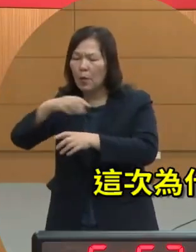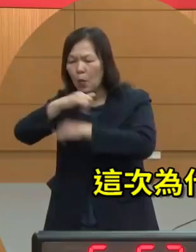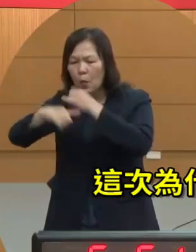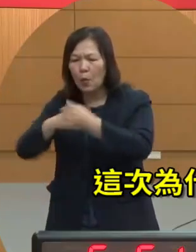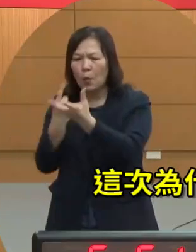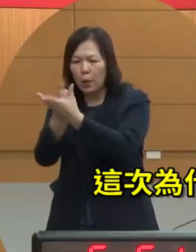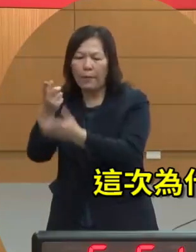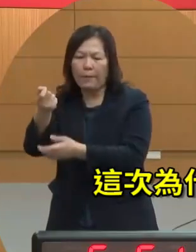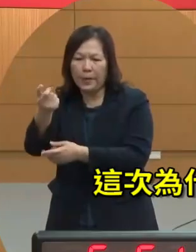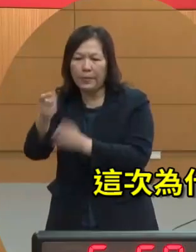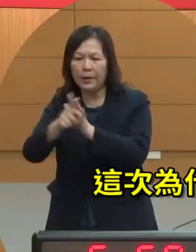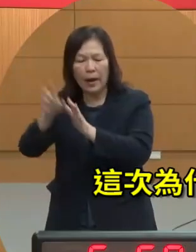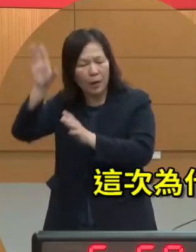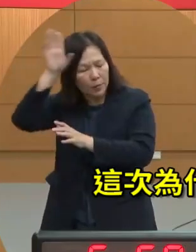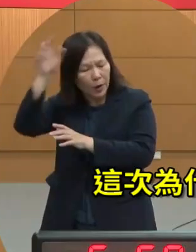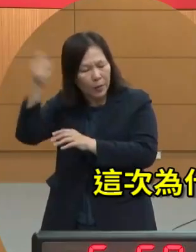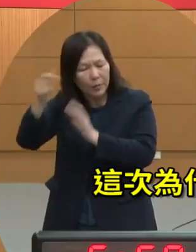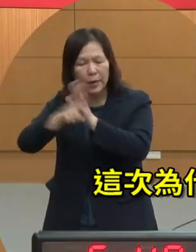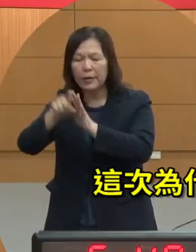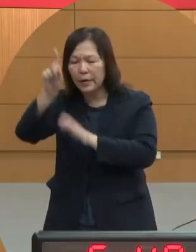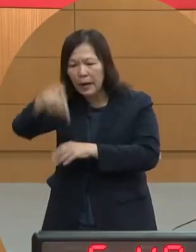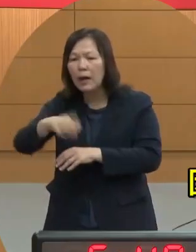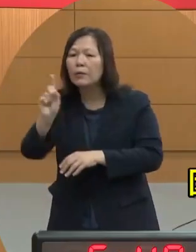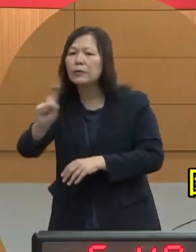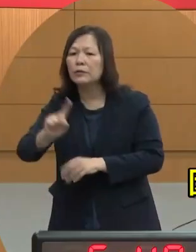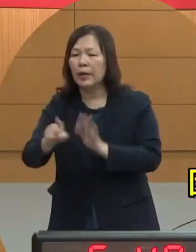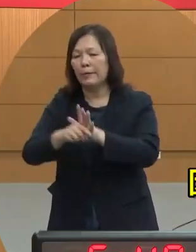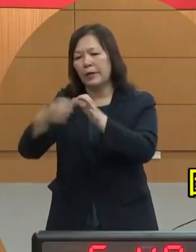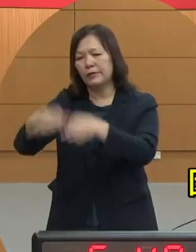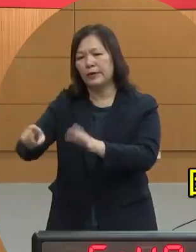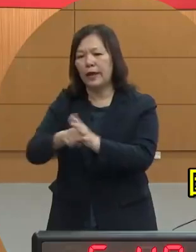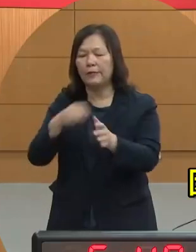這次為什麼蘇震清會來屏南 很簡單 因為民進黨不要他了